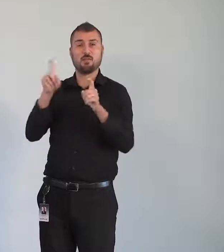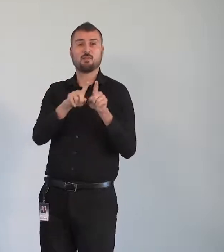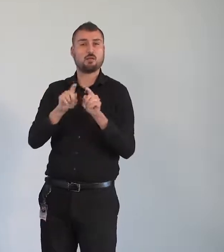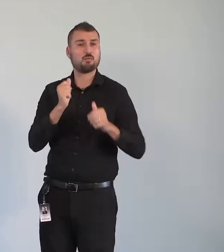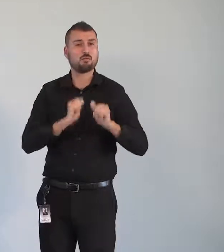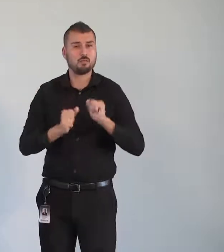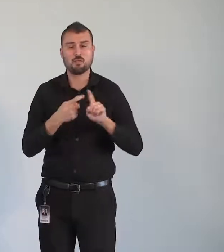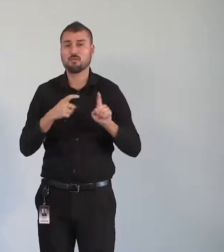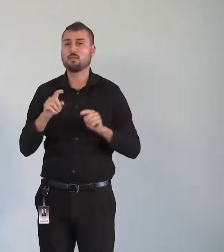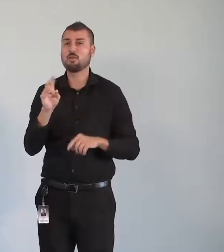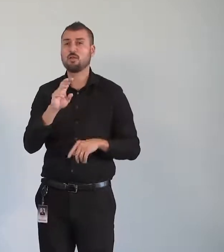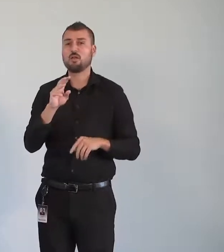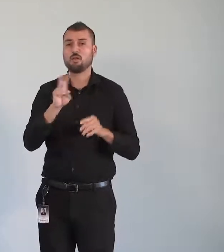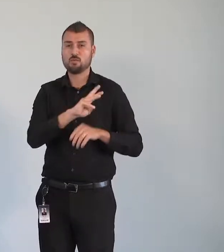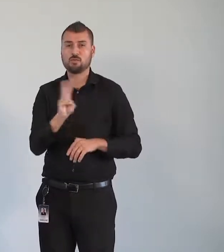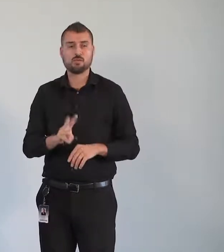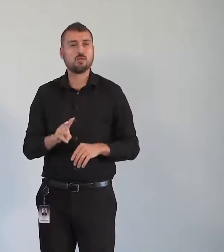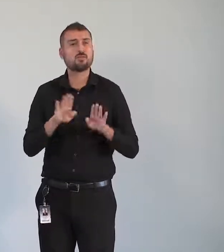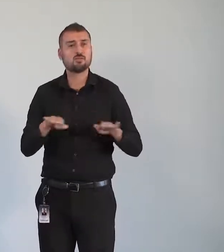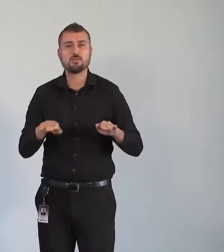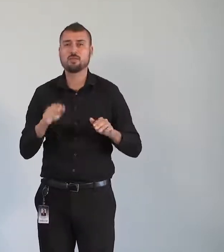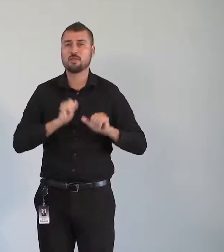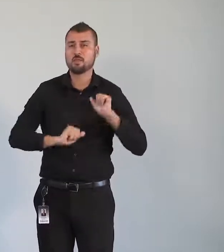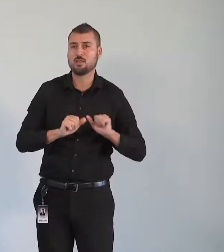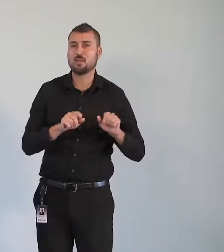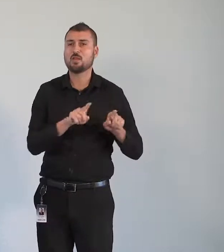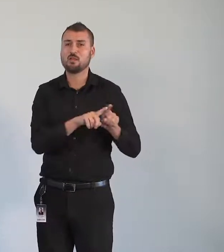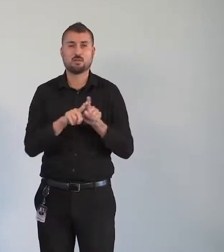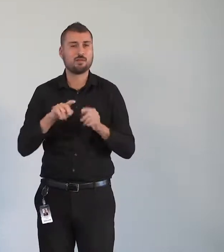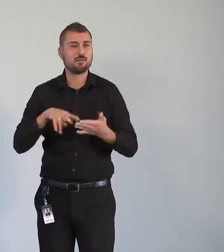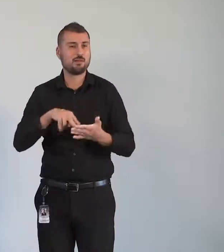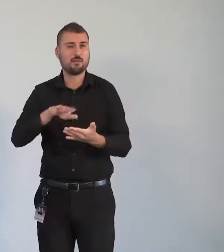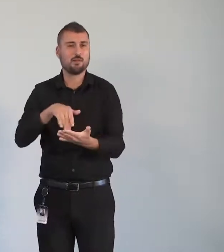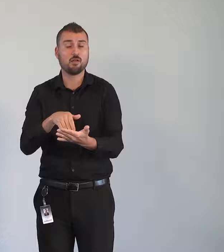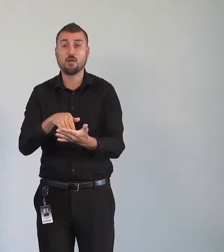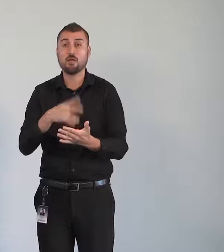Centro de danza y teatro infantil de Wichita, ambos Las organizaciones son socios realmente importantes para